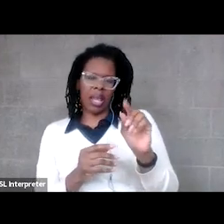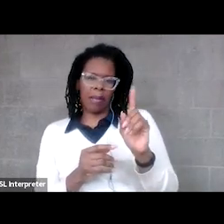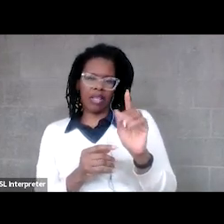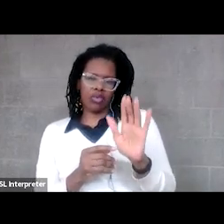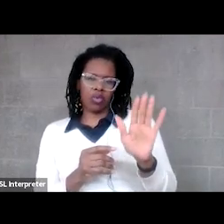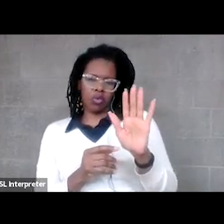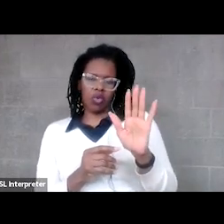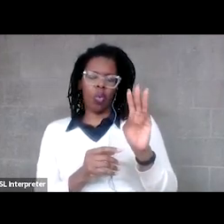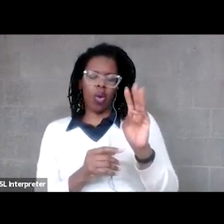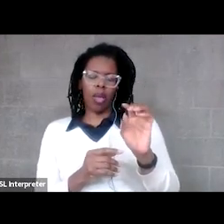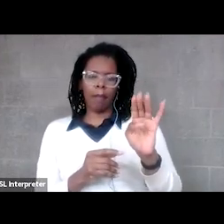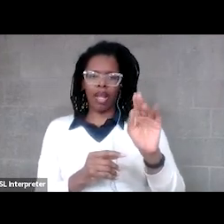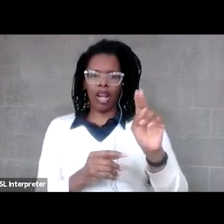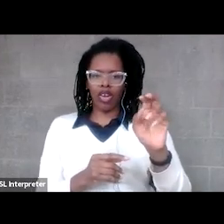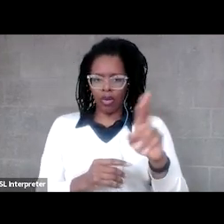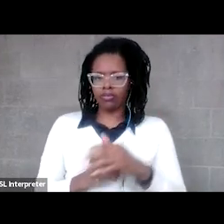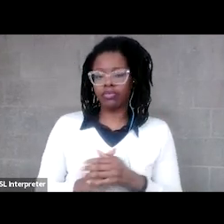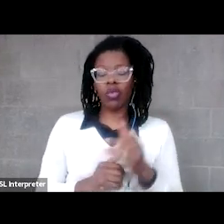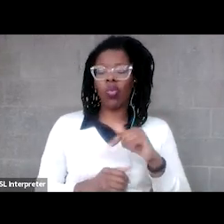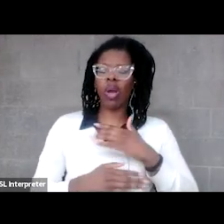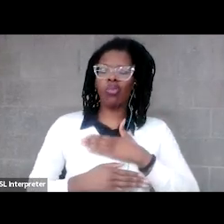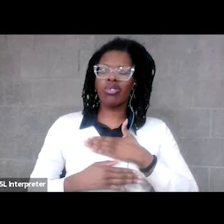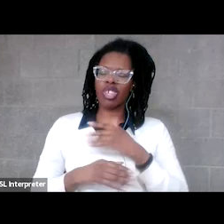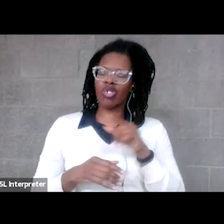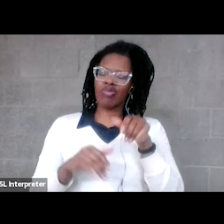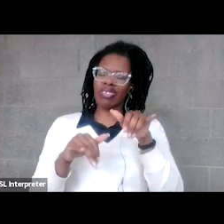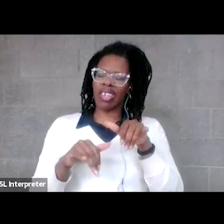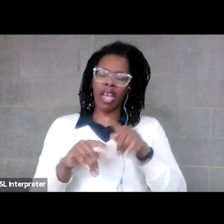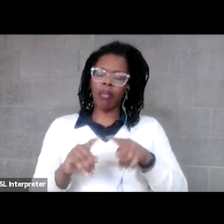Así que lo apreciamos mucho. Y destacando algunos de los cambios clave de políticas